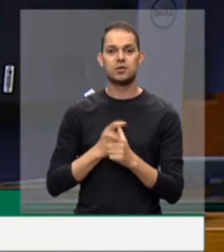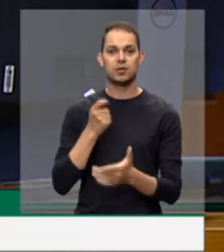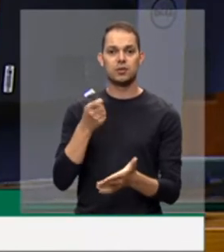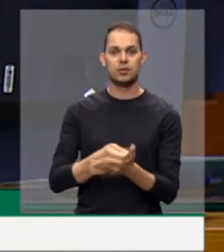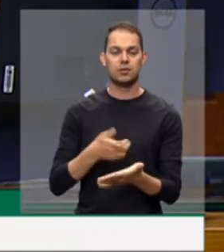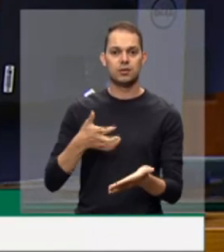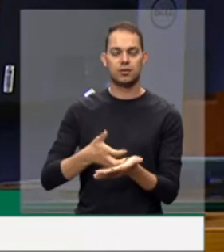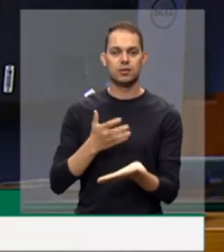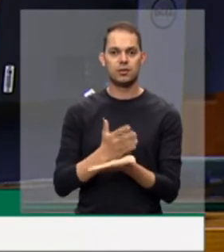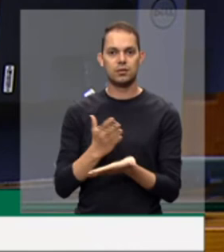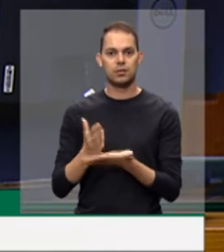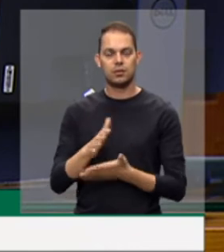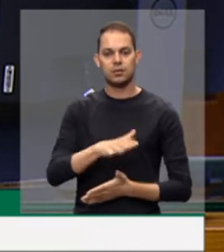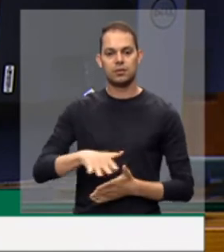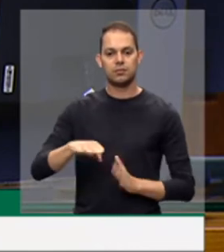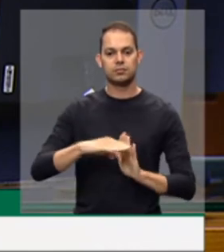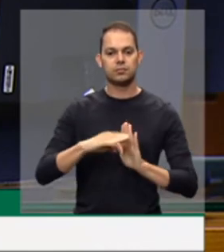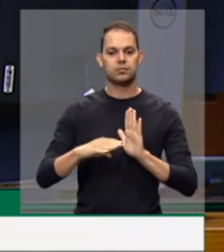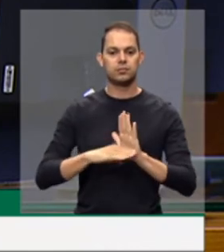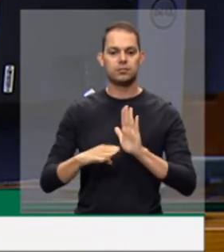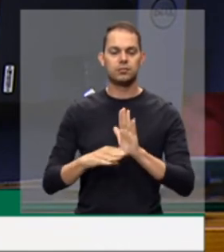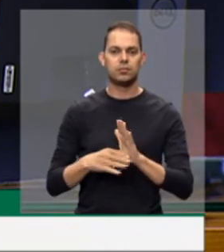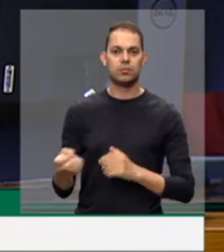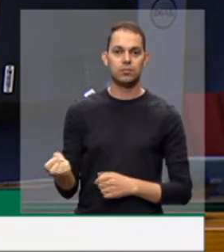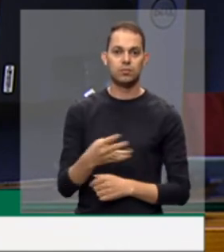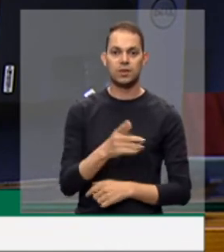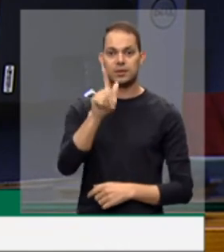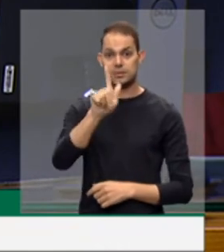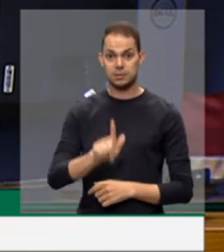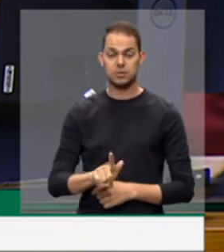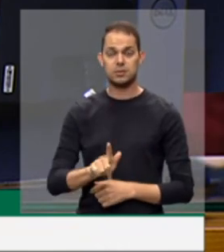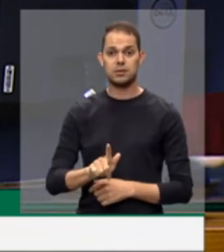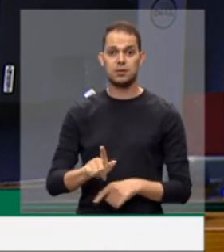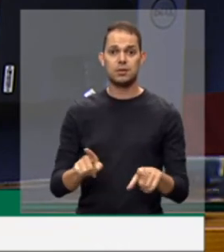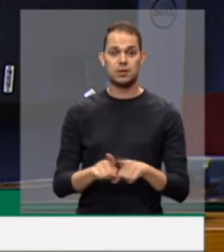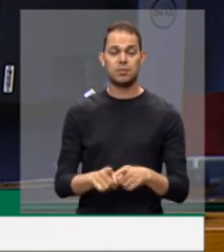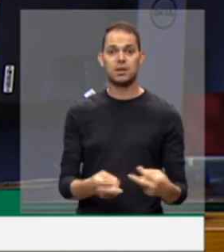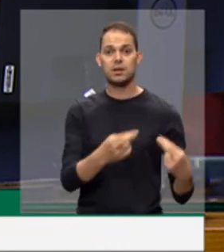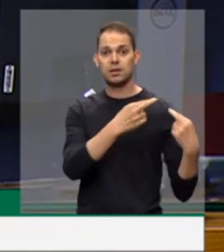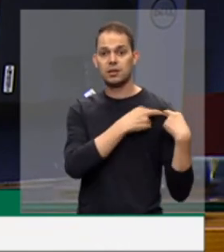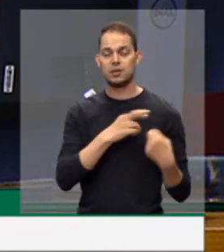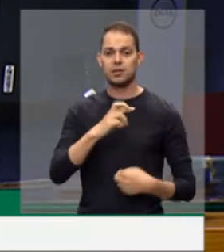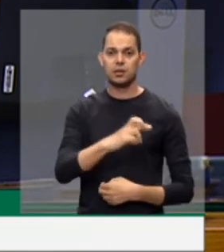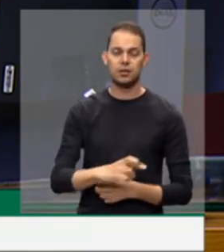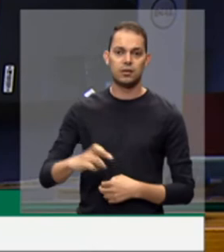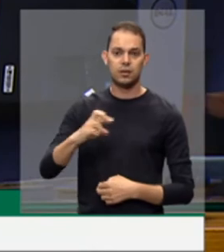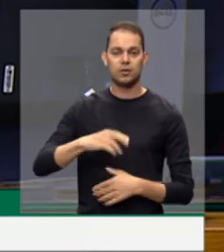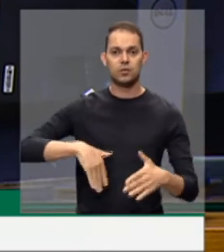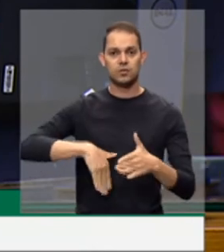DISPENSADA A LEITURA DA ATA DA SESSÃO ANTERIOR. -- [MÁRCIO SALEMA]: AGORA 4H49, RÁDIO CÂMARA E TV CÂMARA PASSAM A TRANSMITIR